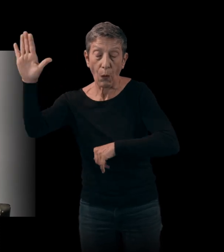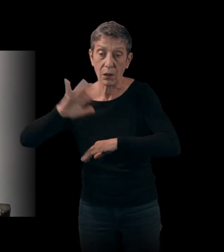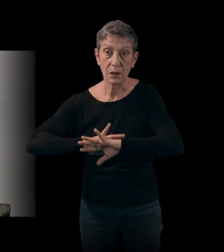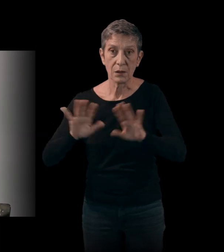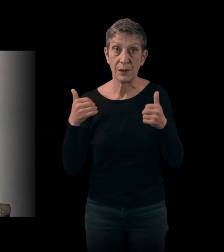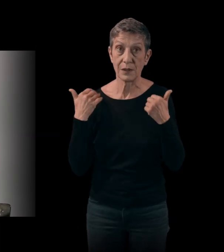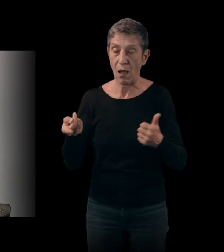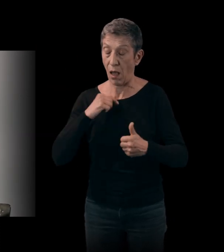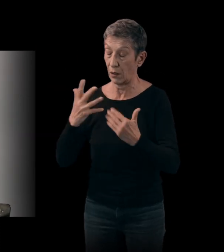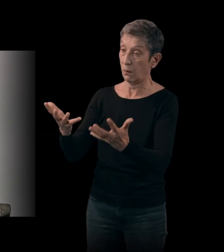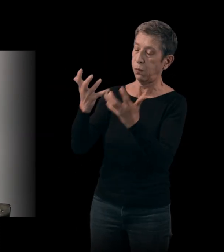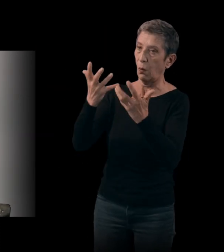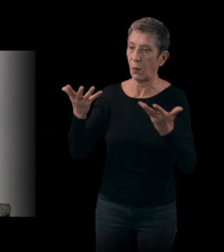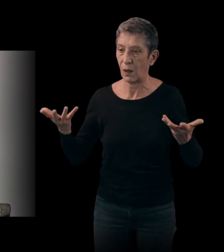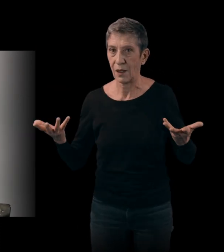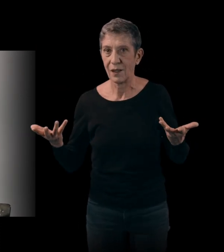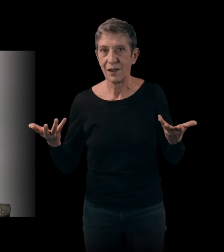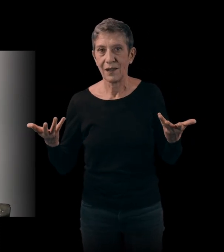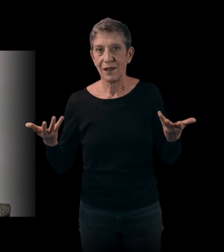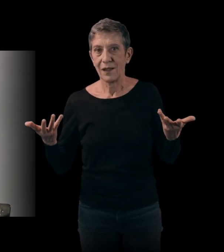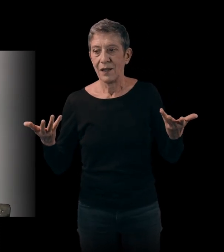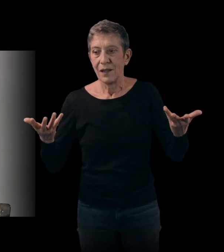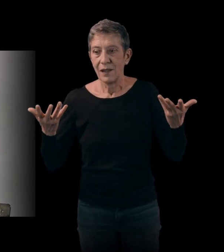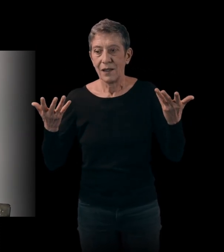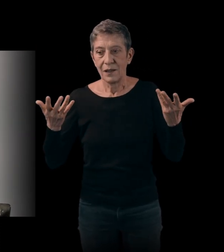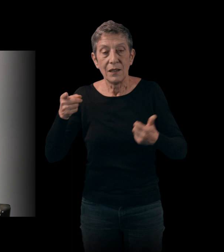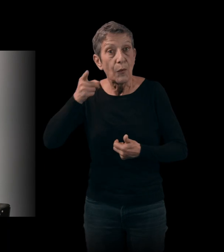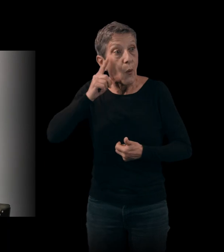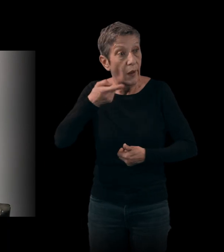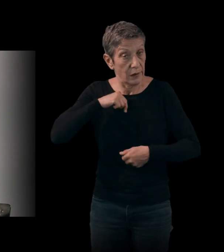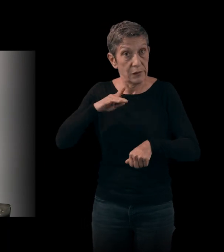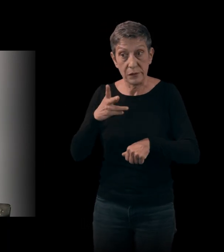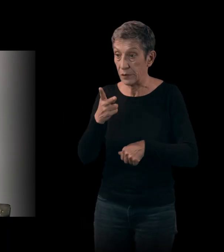puisqu'on a rencontré l'agent Orange